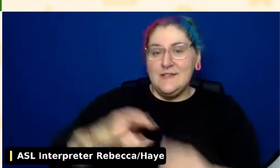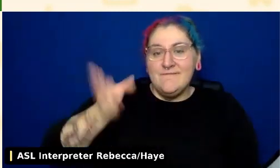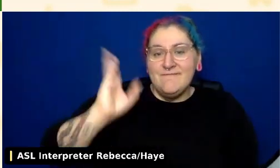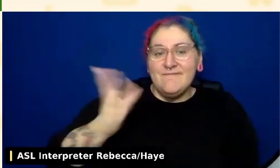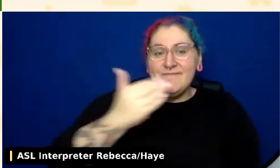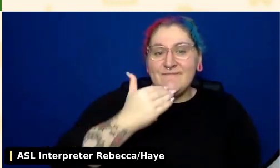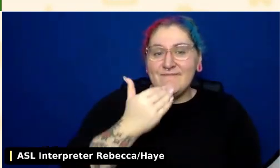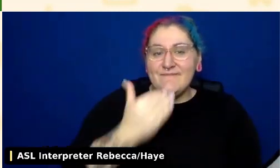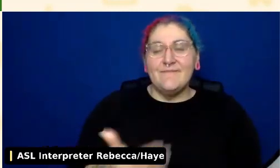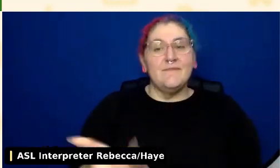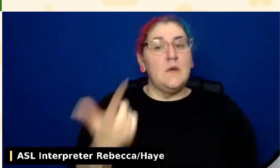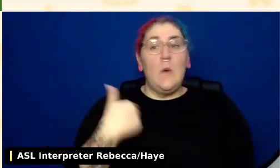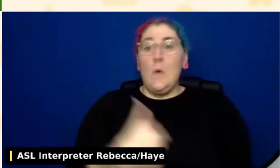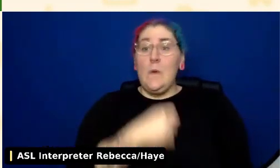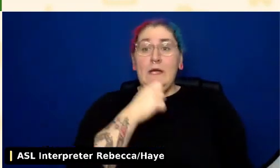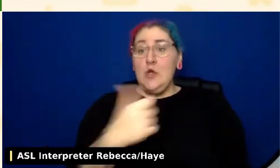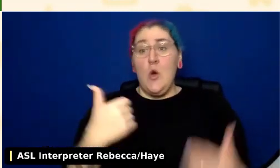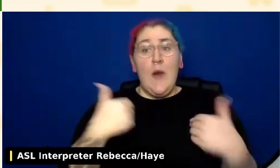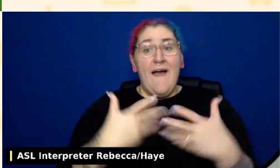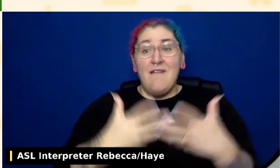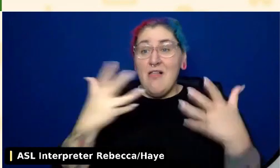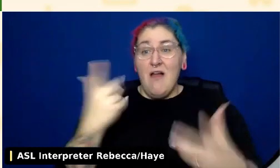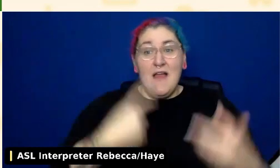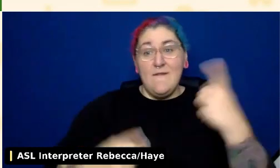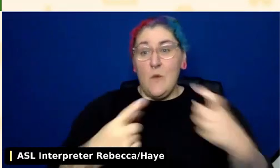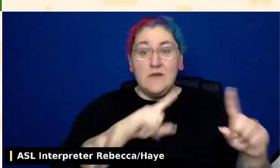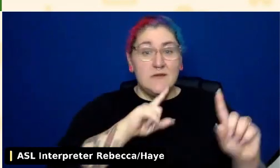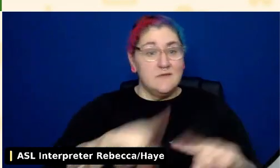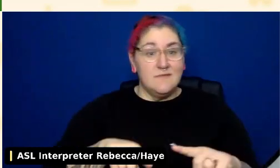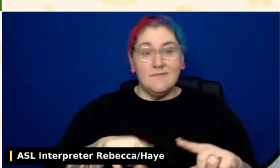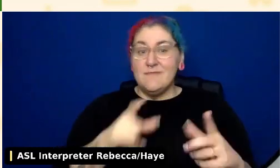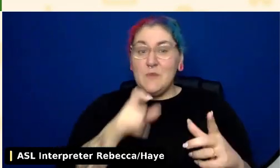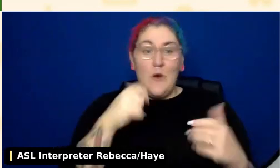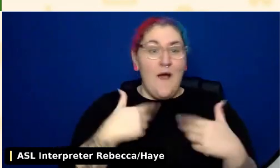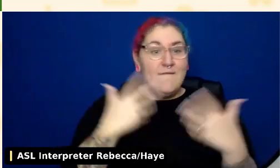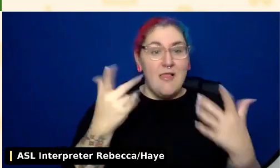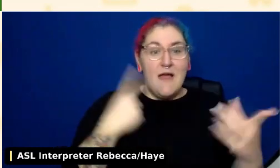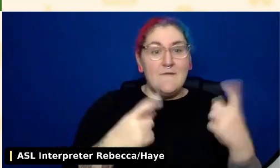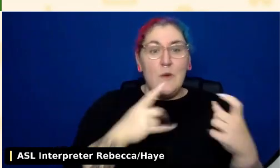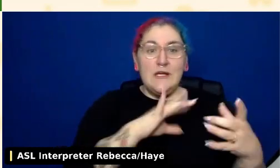No tenemos muchas preguntas en el cuadro de preguntas y respuestas.